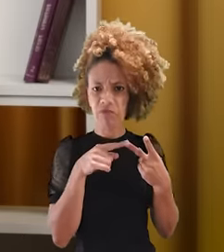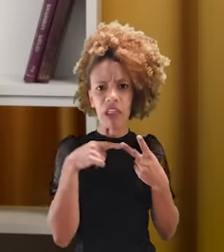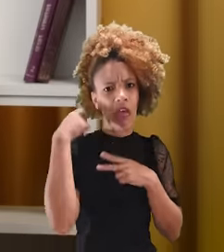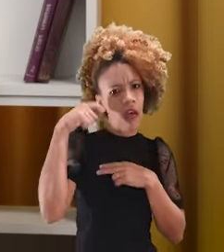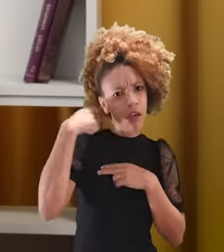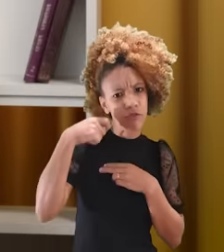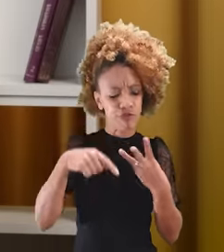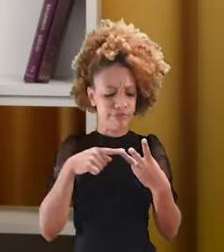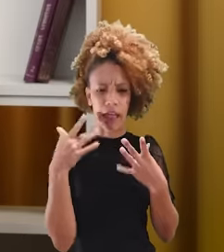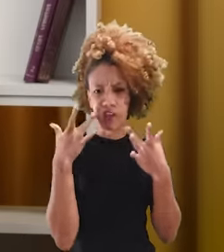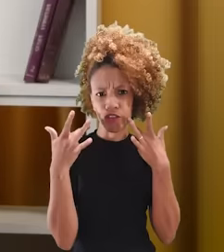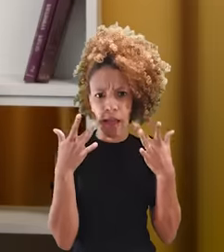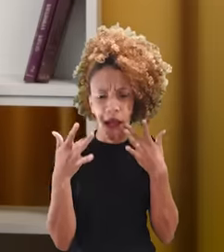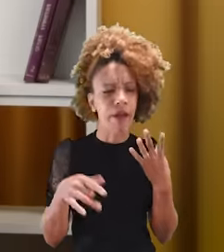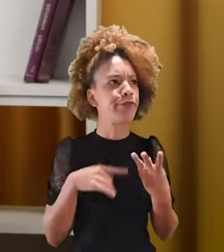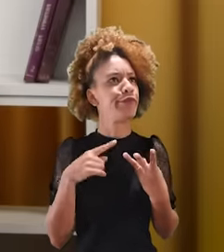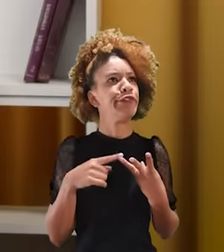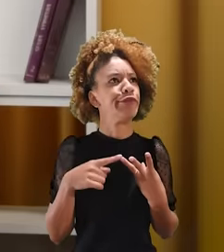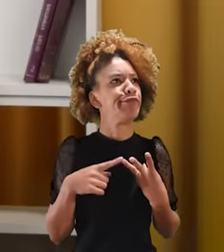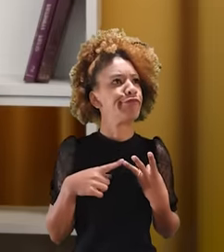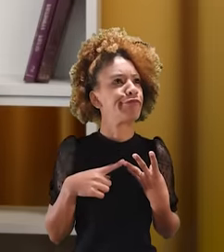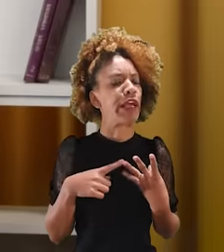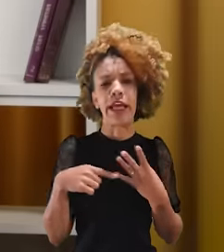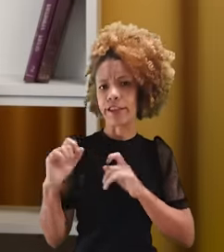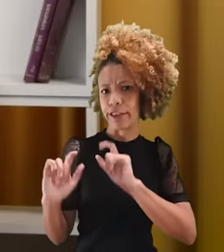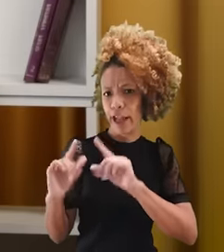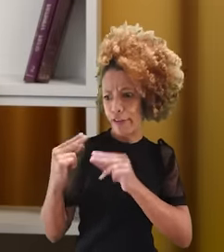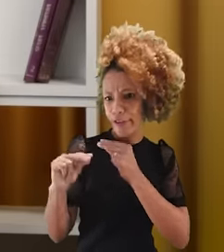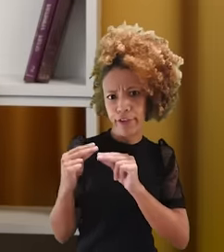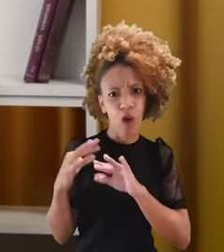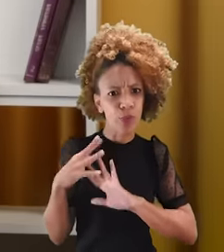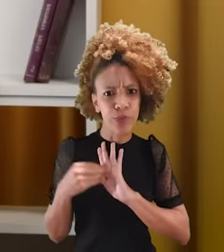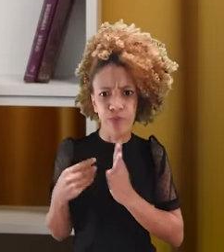trabalha no teatro ela trabalha fazendo televisão ela ela faz tudo ao mesmo tempo a gente vai falar